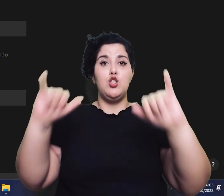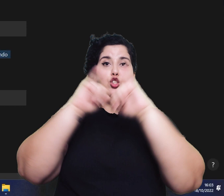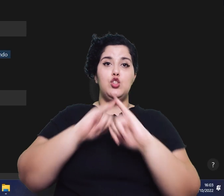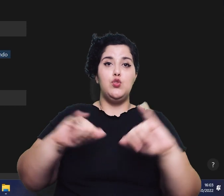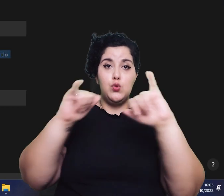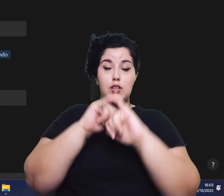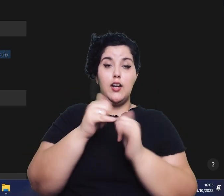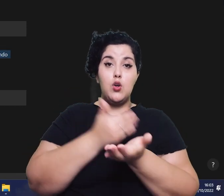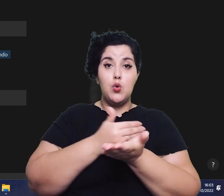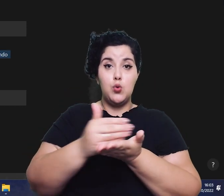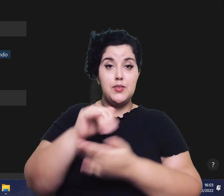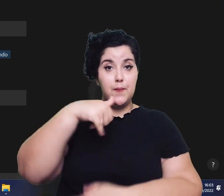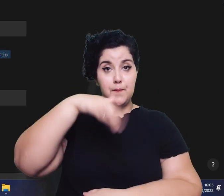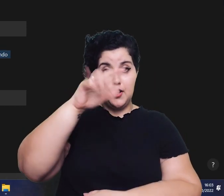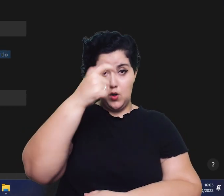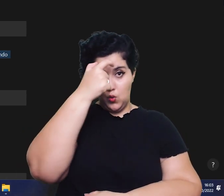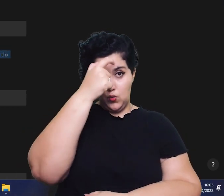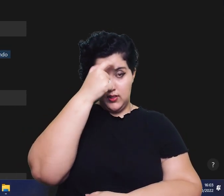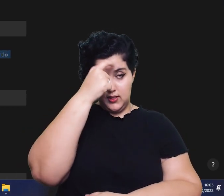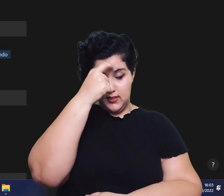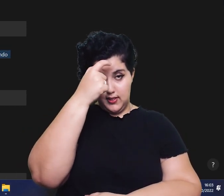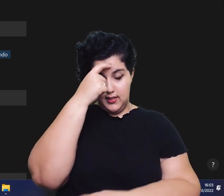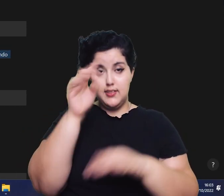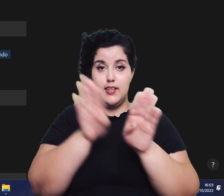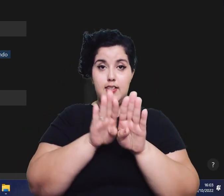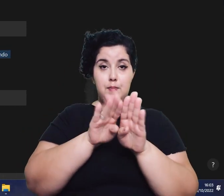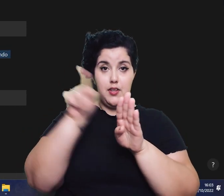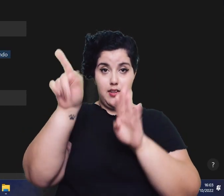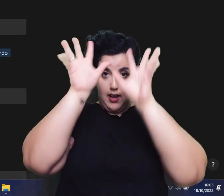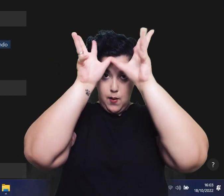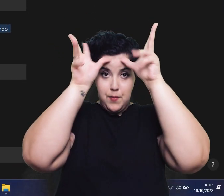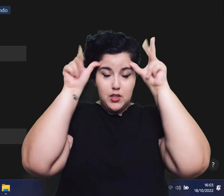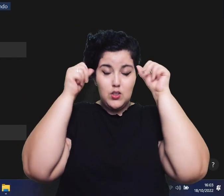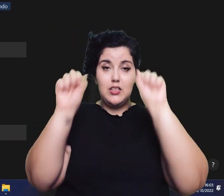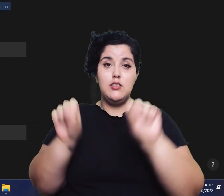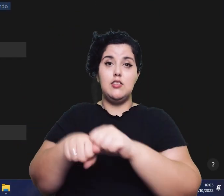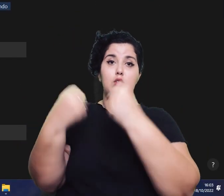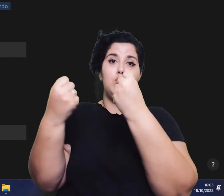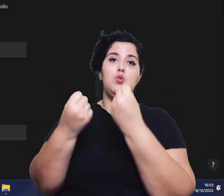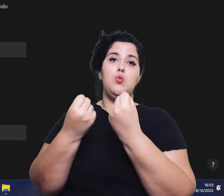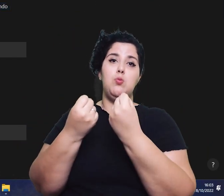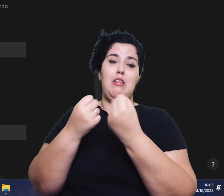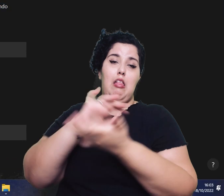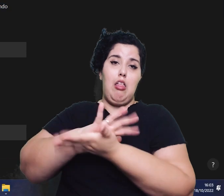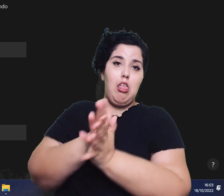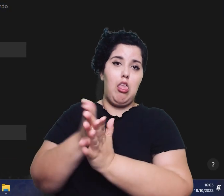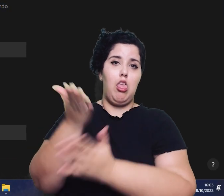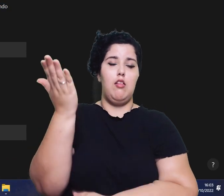as pessoas a pensar na riqueza da Amazônia antes de lembrarem que está sendo destruída e um terceiro ponto aqui é organizar